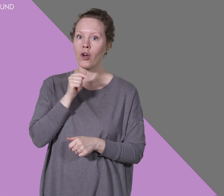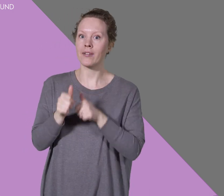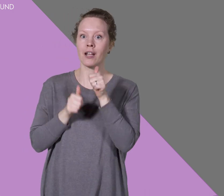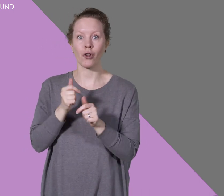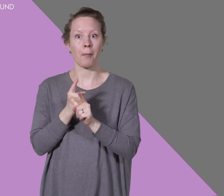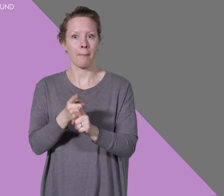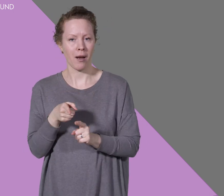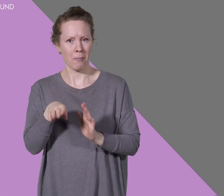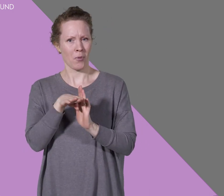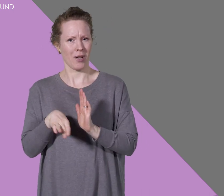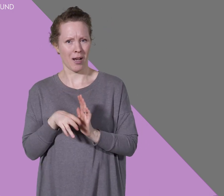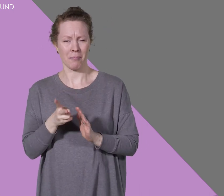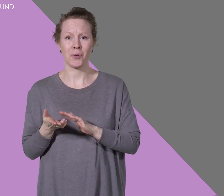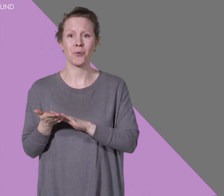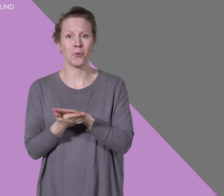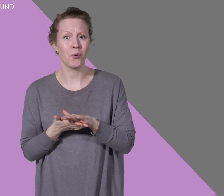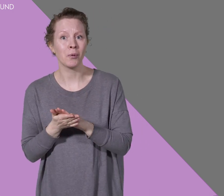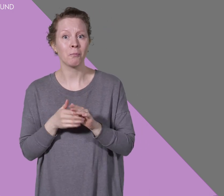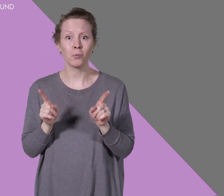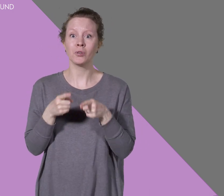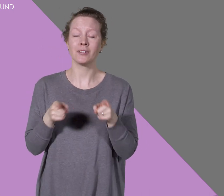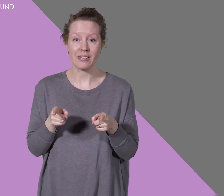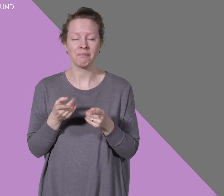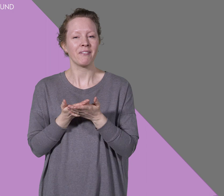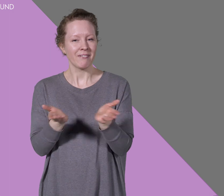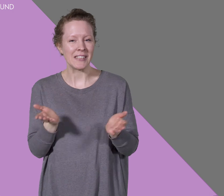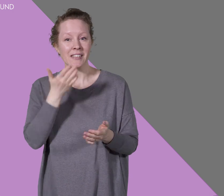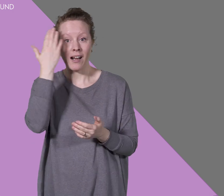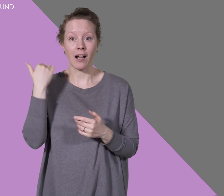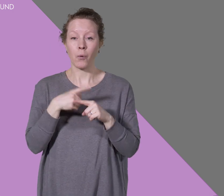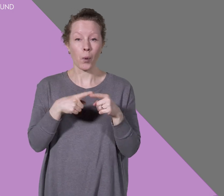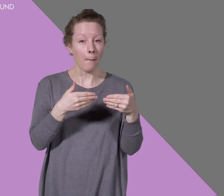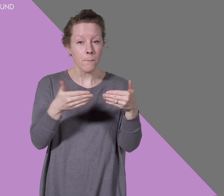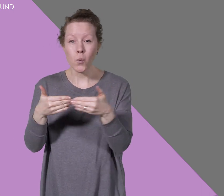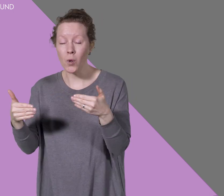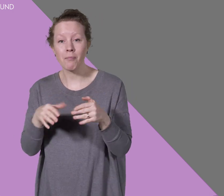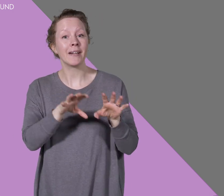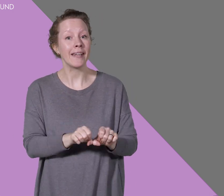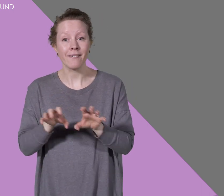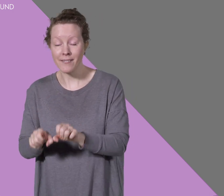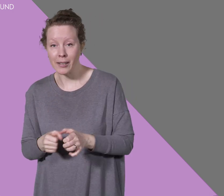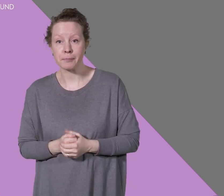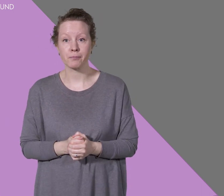i ett musikbetonat program ner alldeles nya skiljemurar,